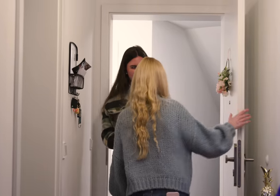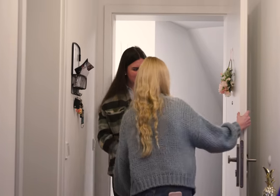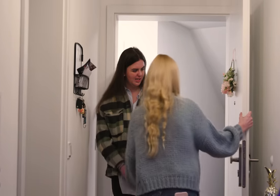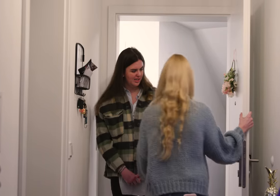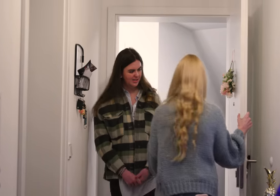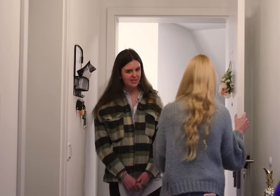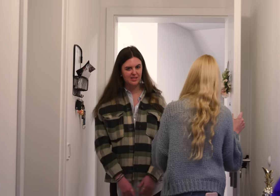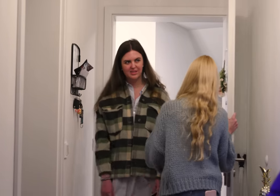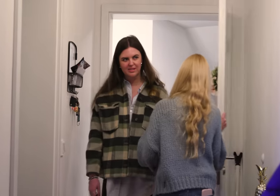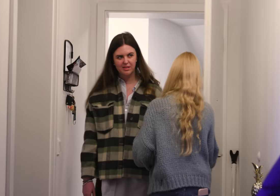(Gefühlvolle Musik)